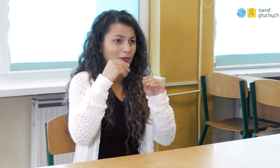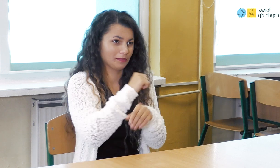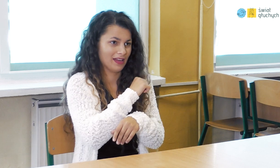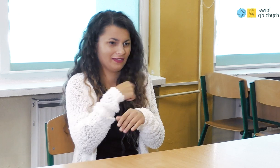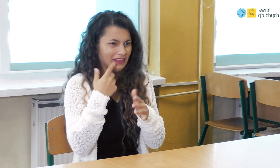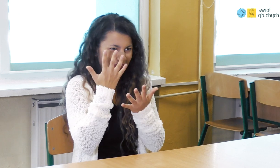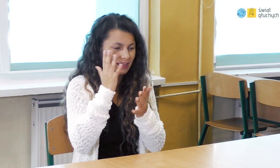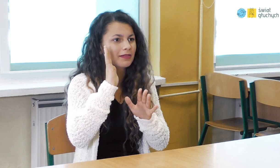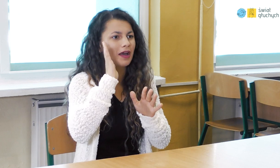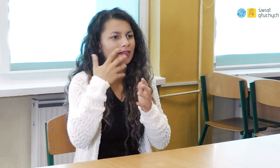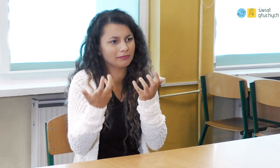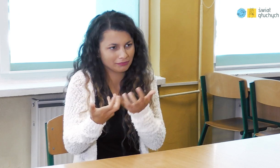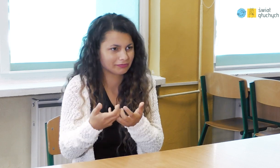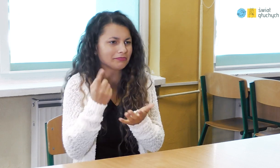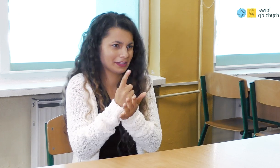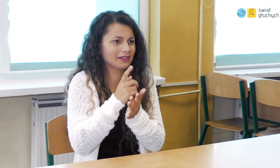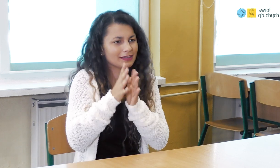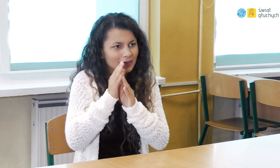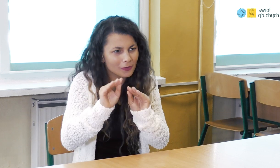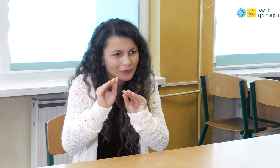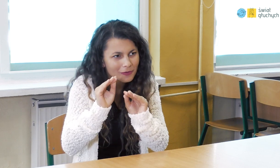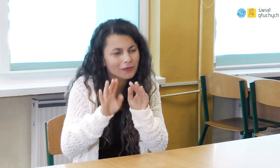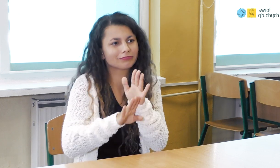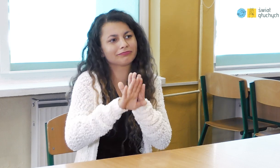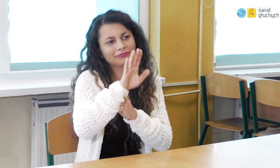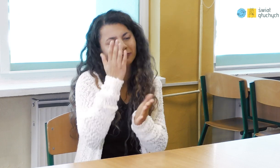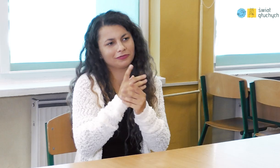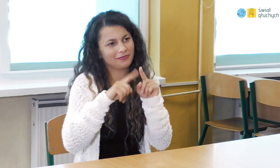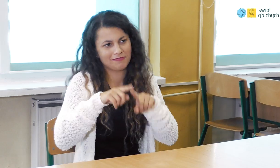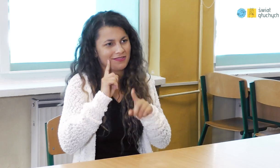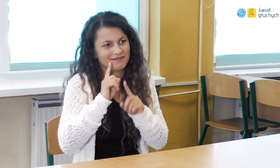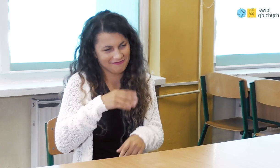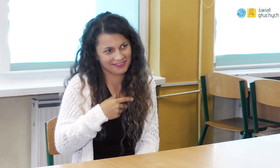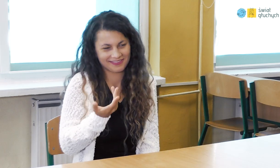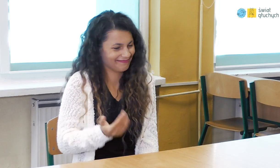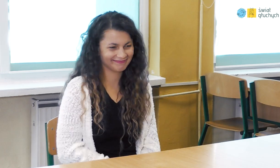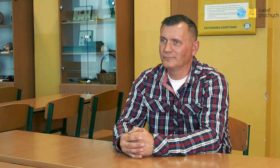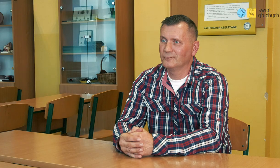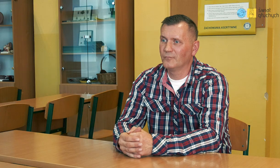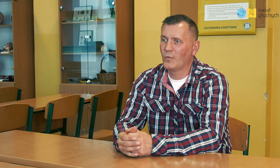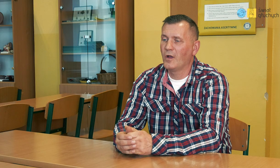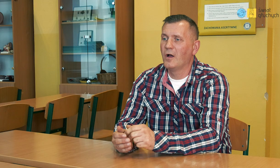Na początku w pierwszej klasie był problem z kontaktem. Później udało nam się zintegrować, uczyliśmy ją migać, a później już normalnie ze sobą rozmawialiśmy.